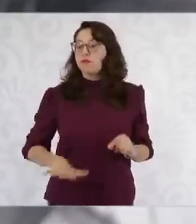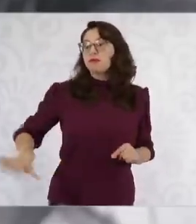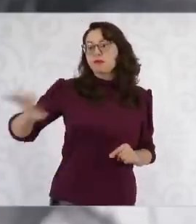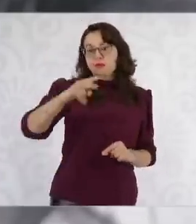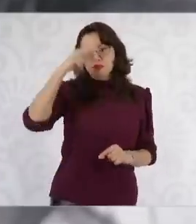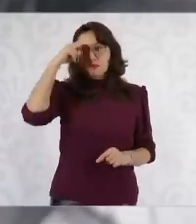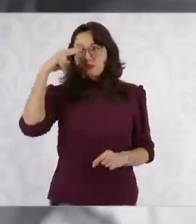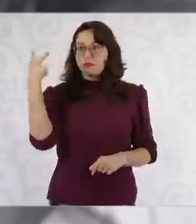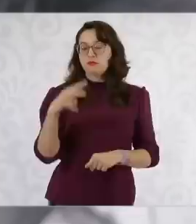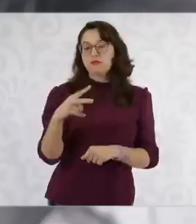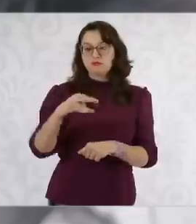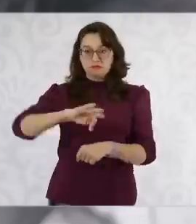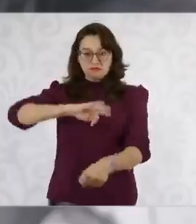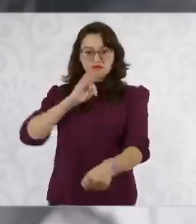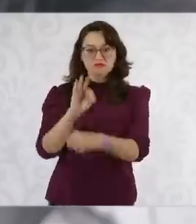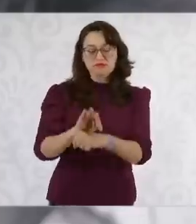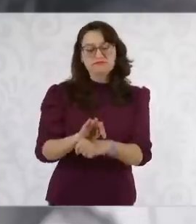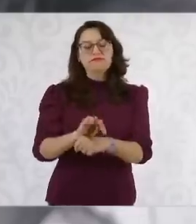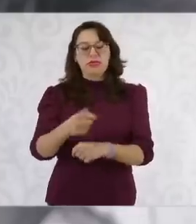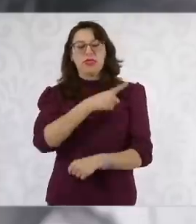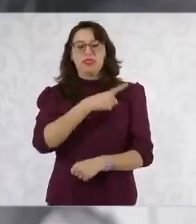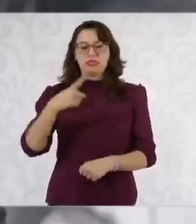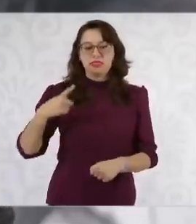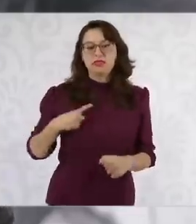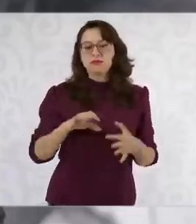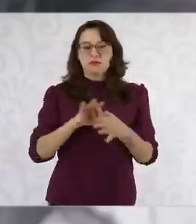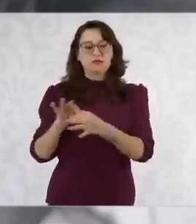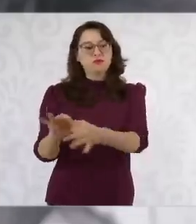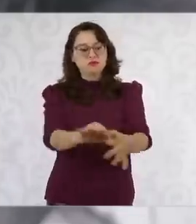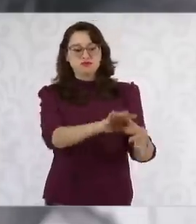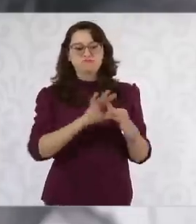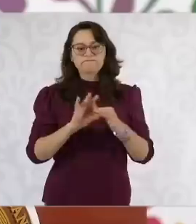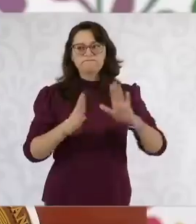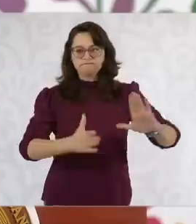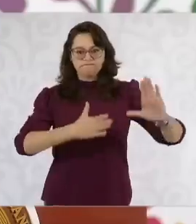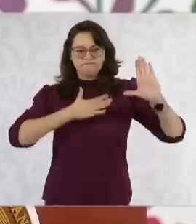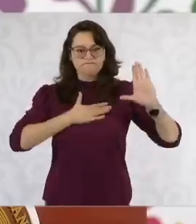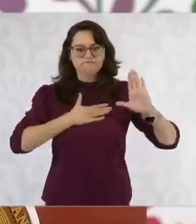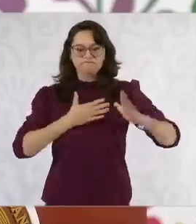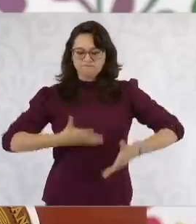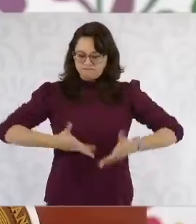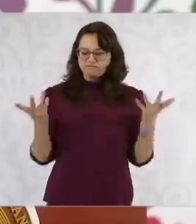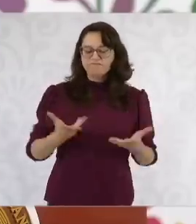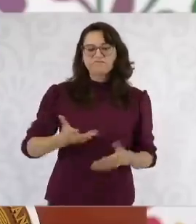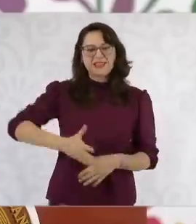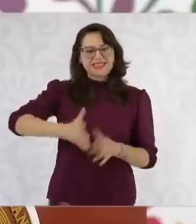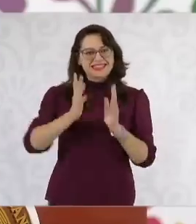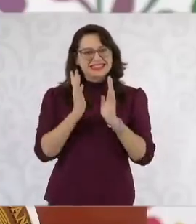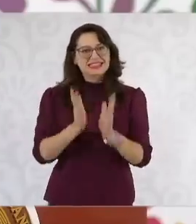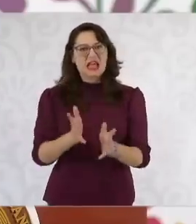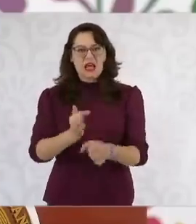compromiso y acción inmediata como parte de esta colaboración en la presente administración se han